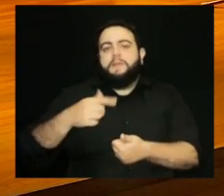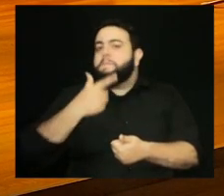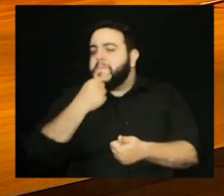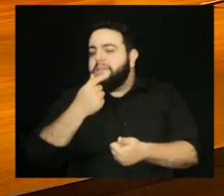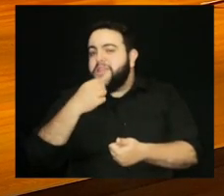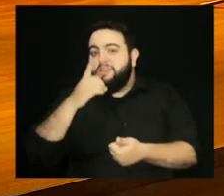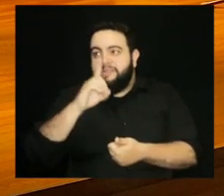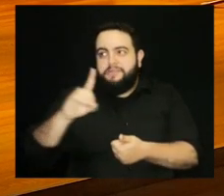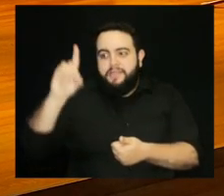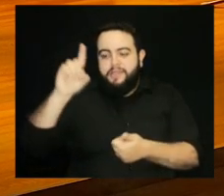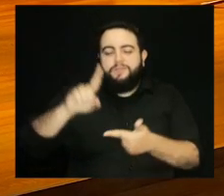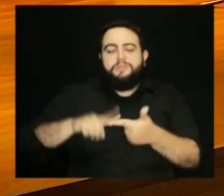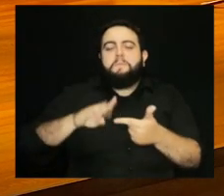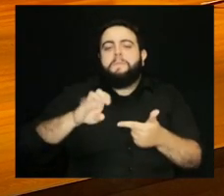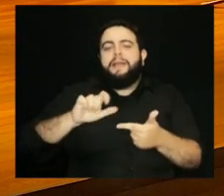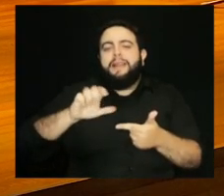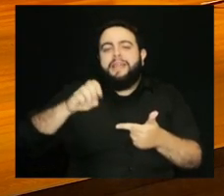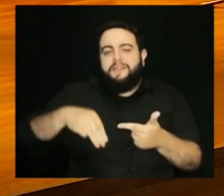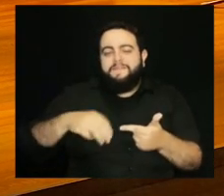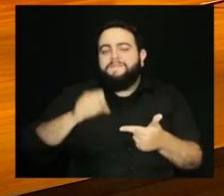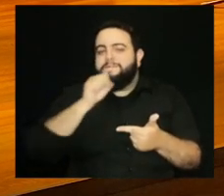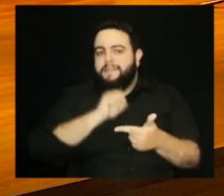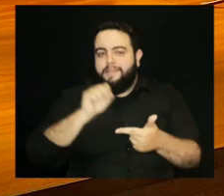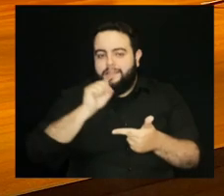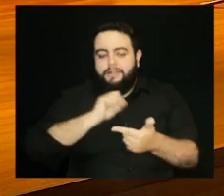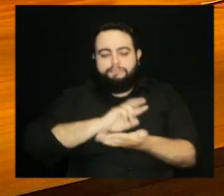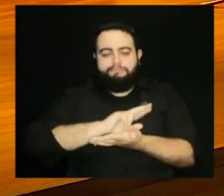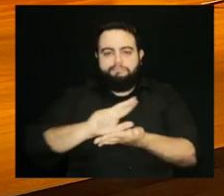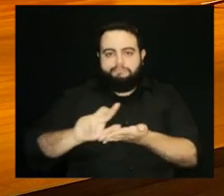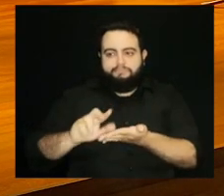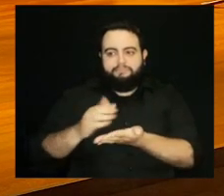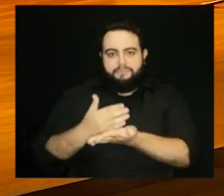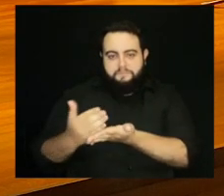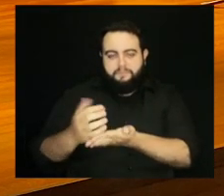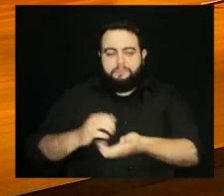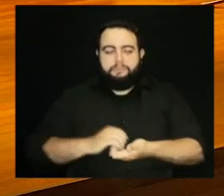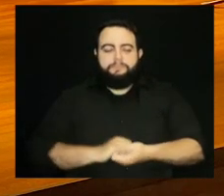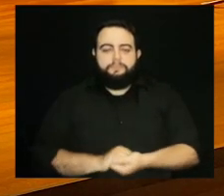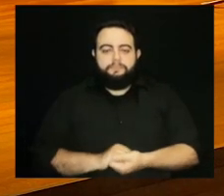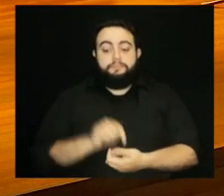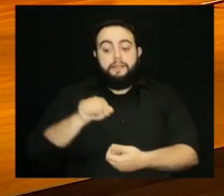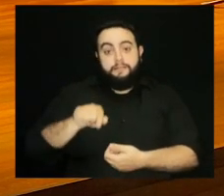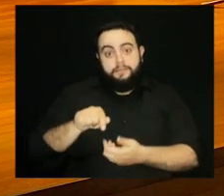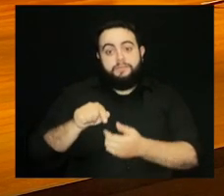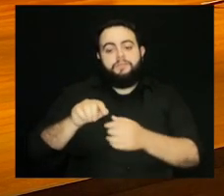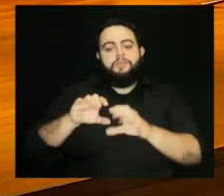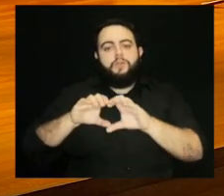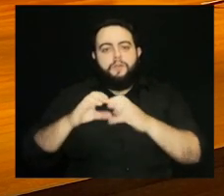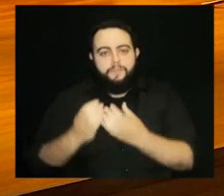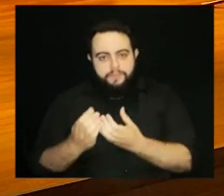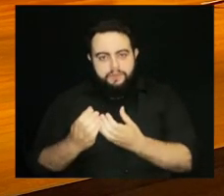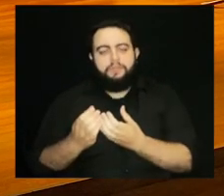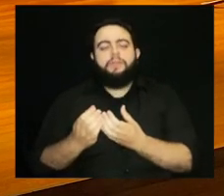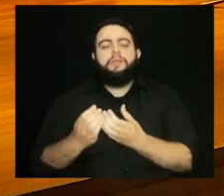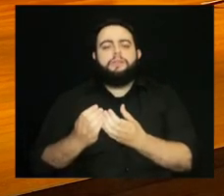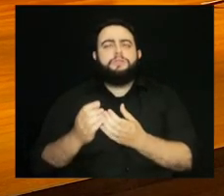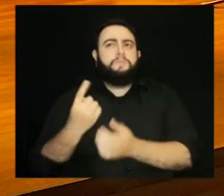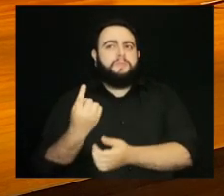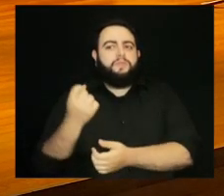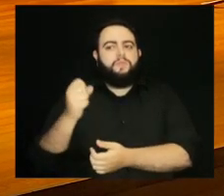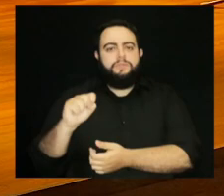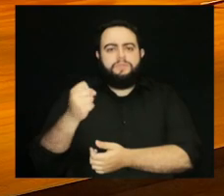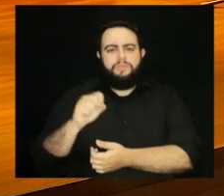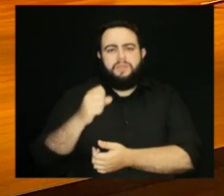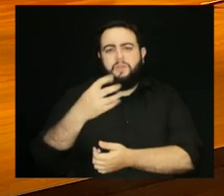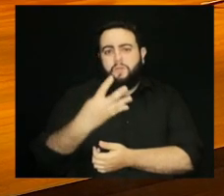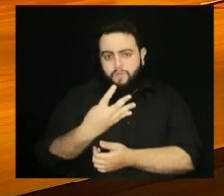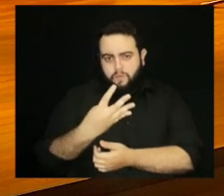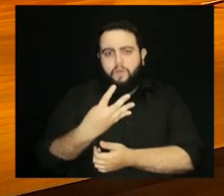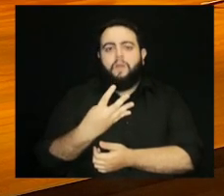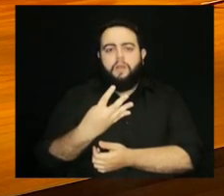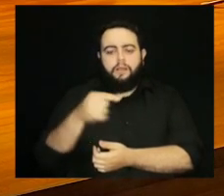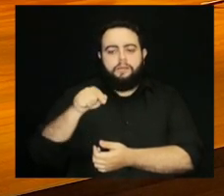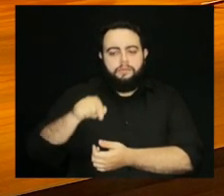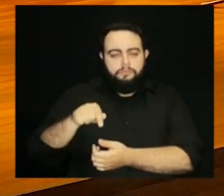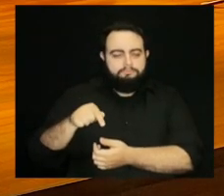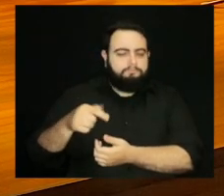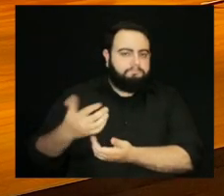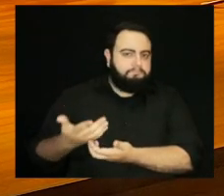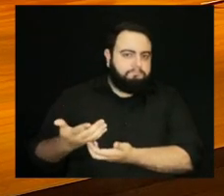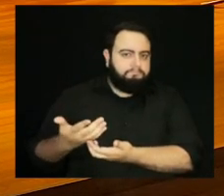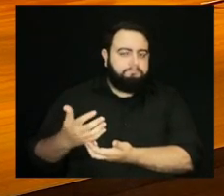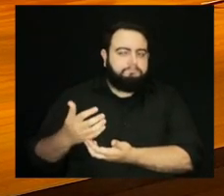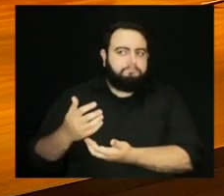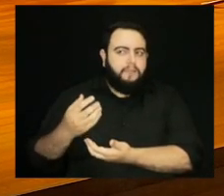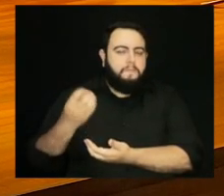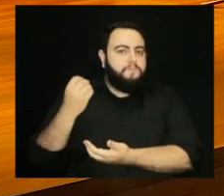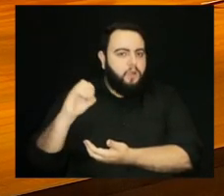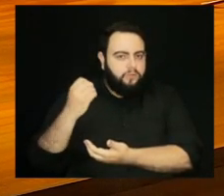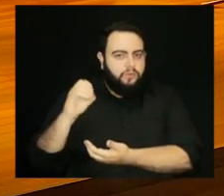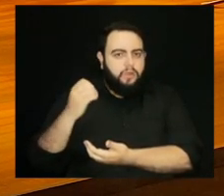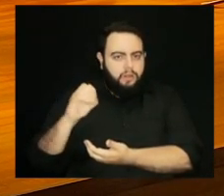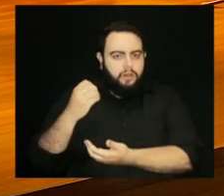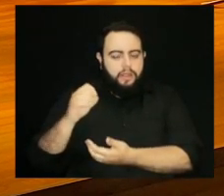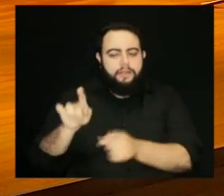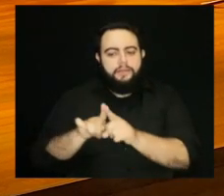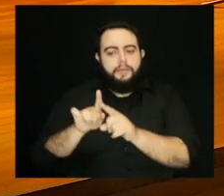começa por aí. E em 1884, Porto Alegre e a grande Porto Alegre não tem mais